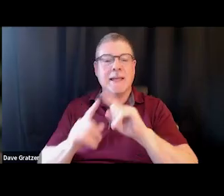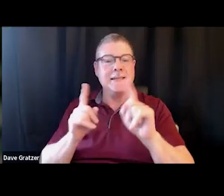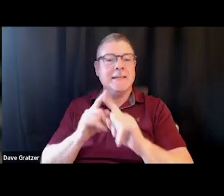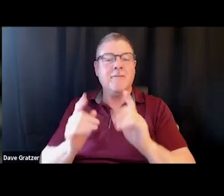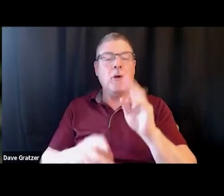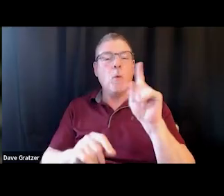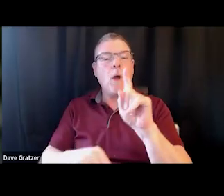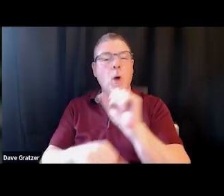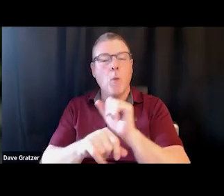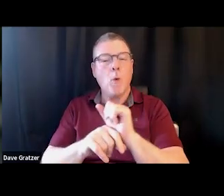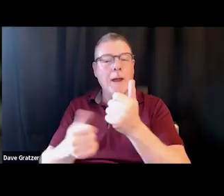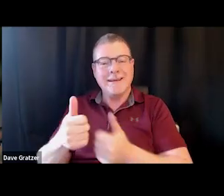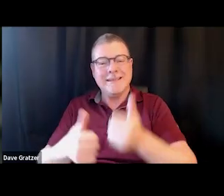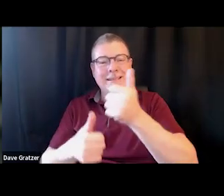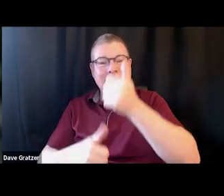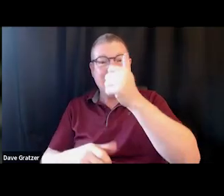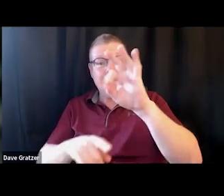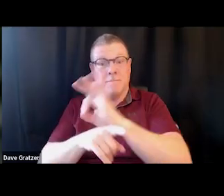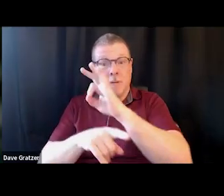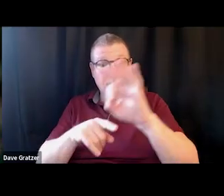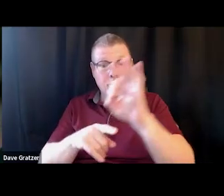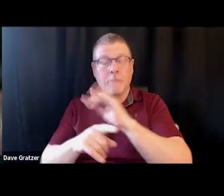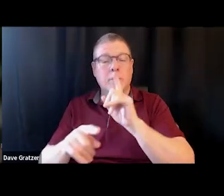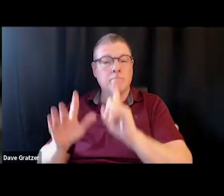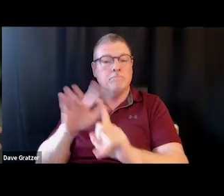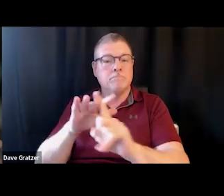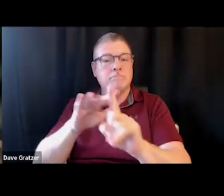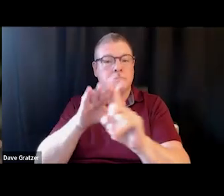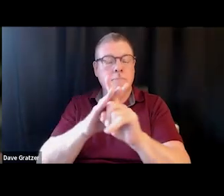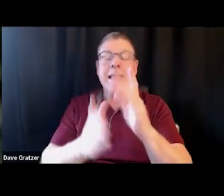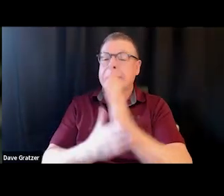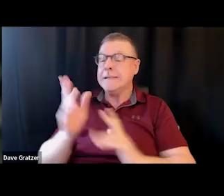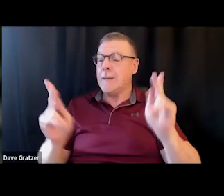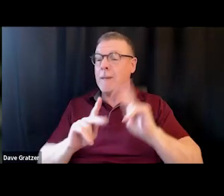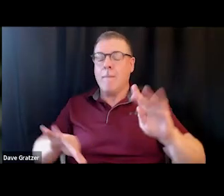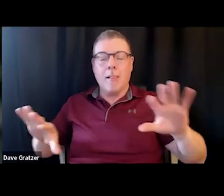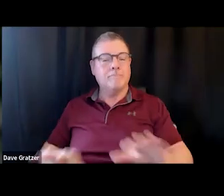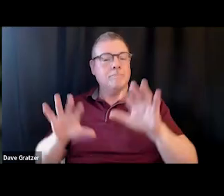donde el funcionamiento ejecutivo está presente. Nuevamente, algunas personas pueden desempeñarse muy bien en entornos familiares